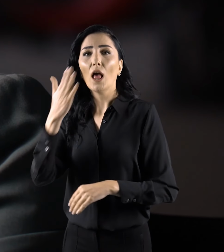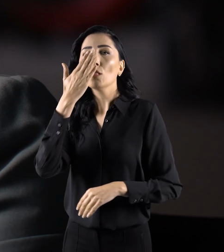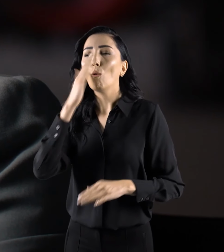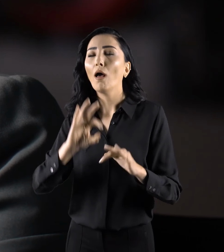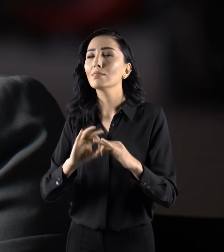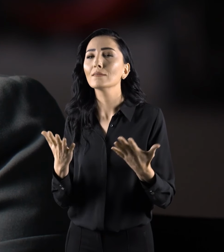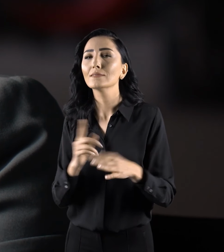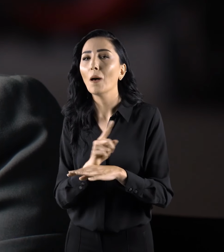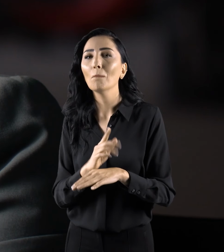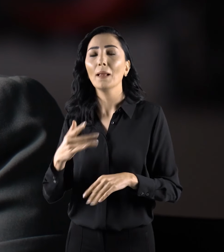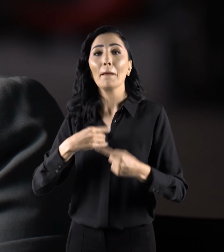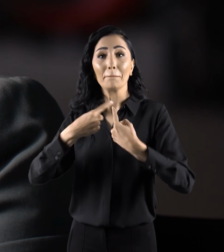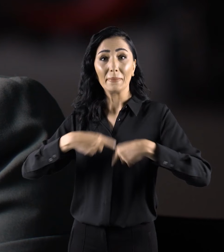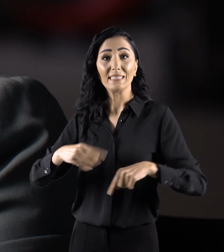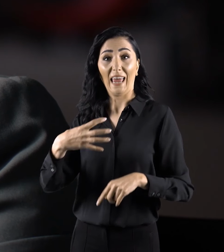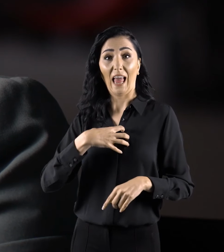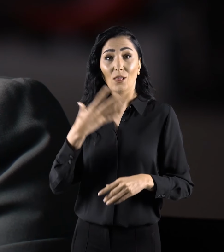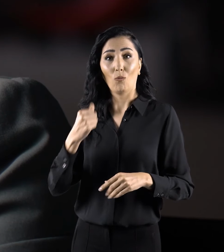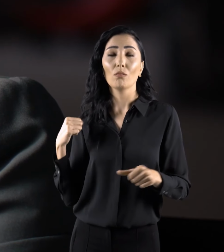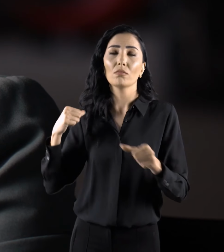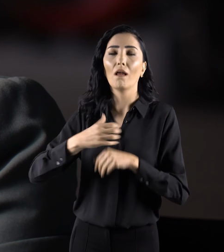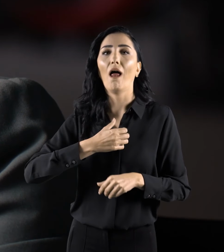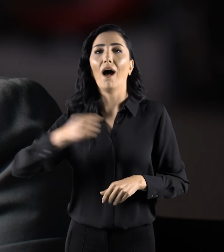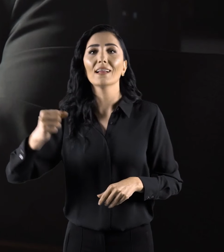doğa her zaman bizden kendinin olanı geri alır.